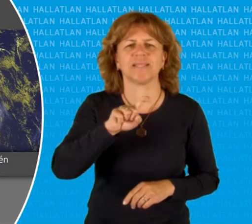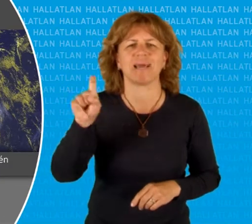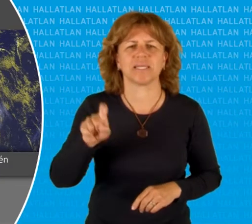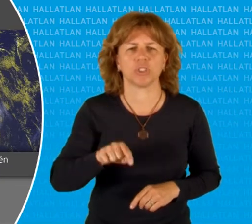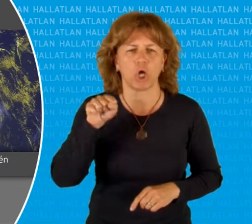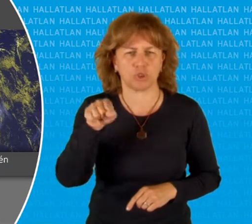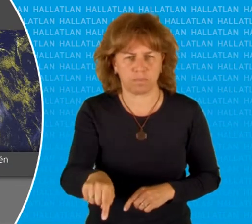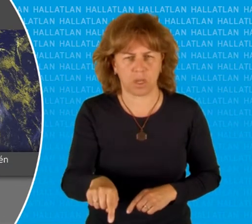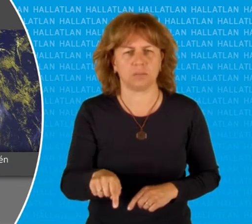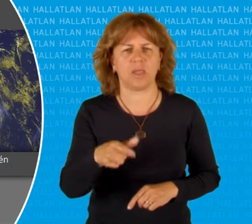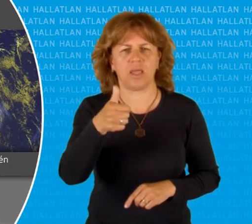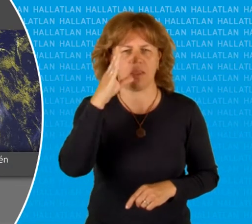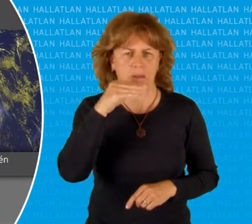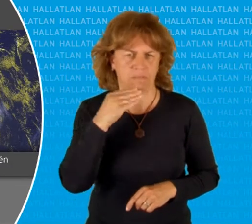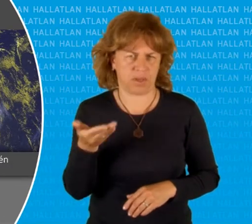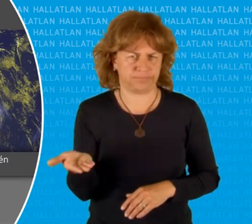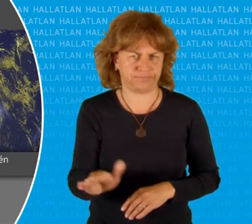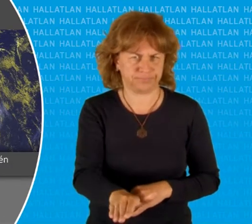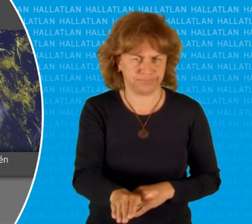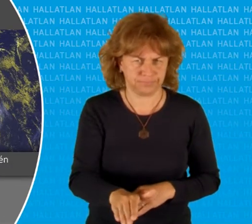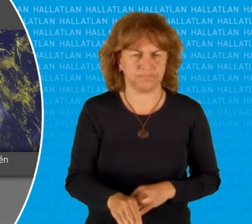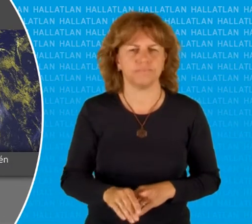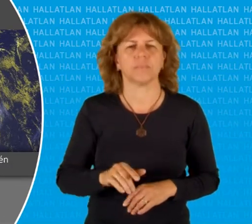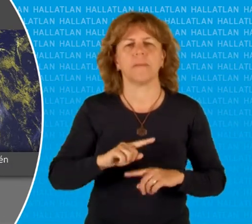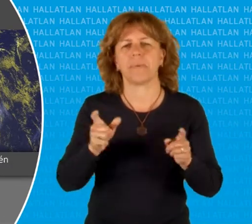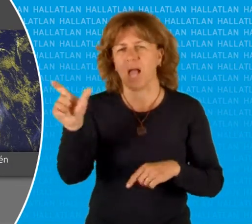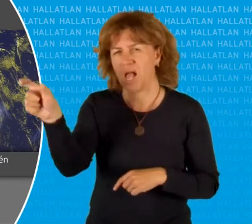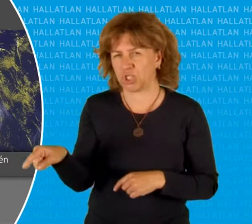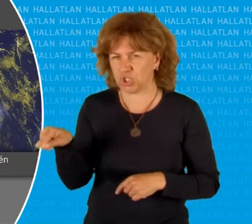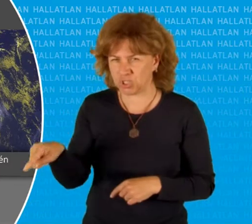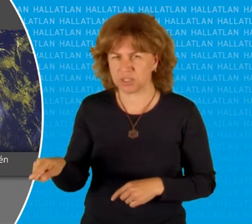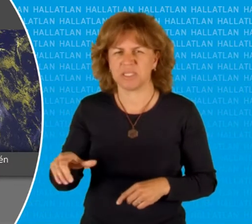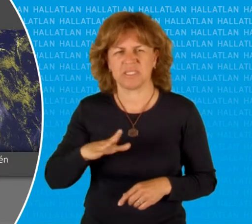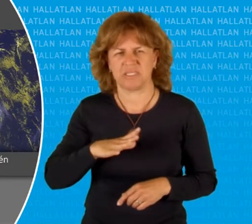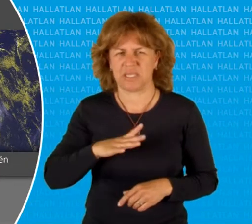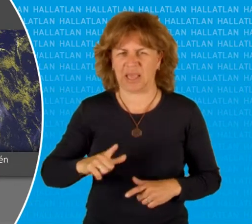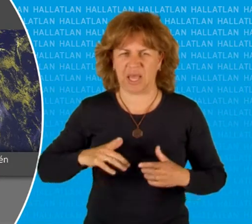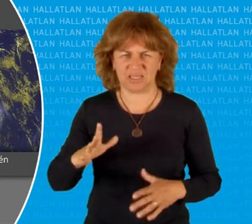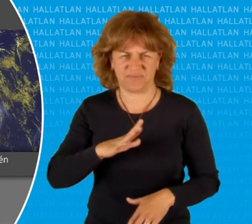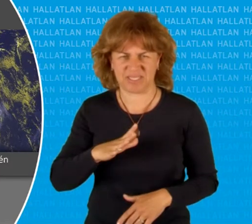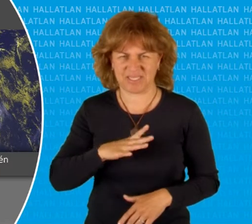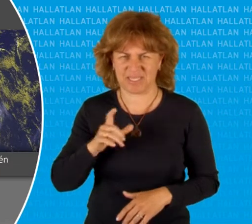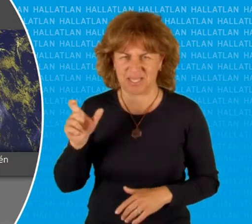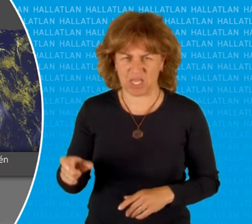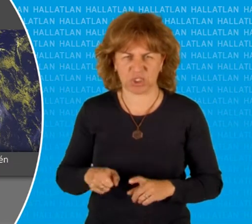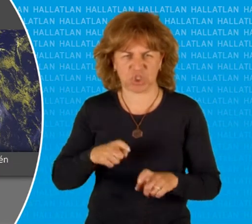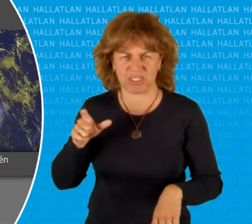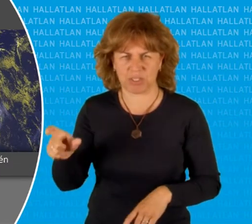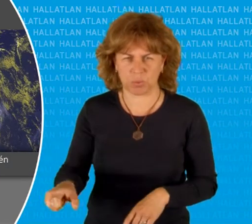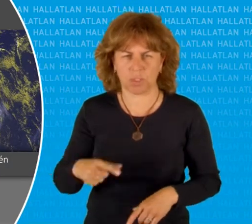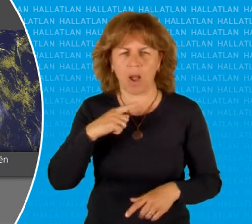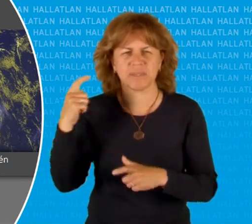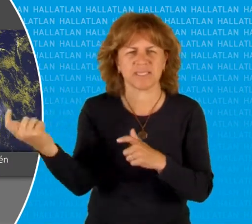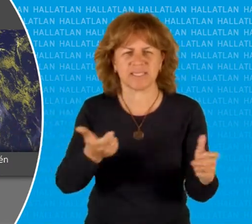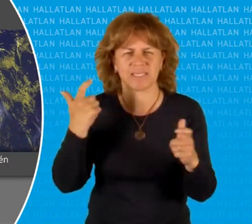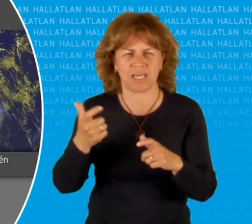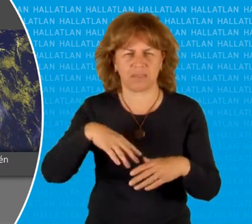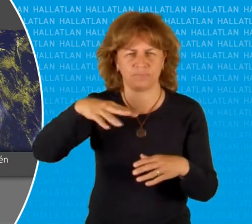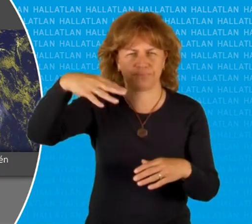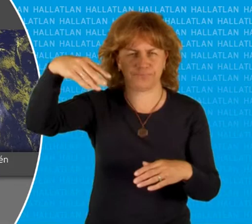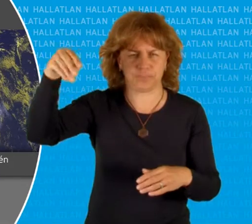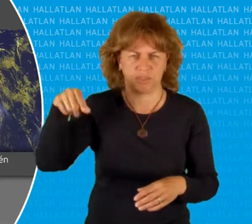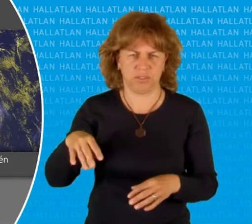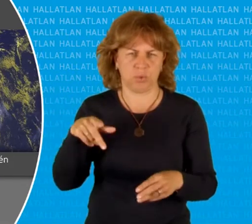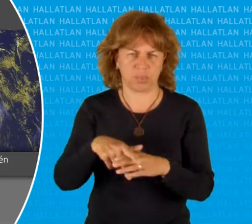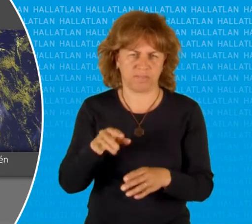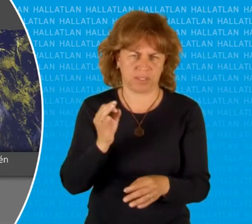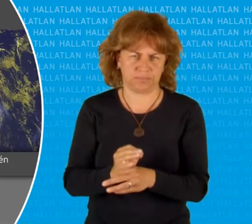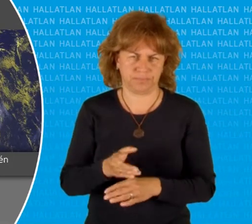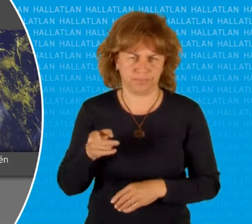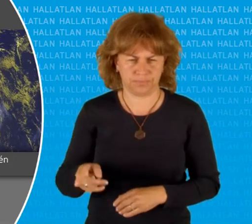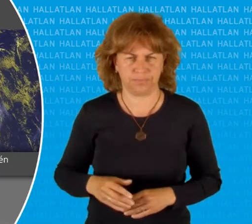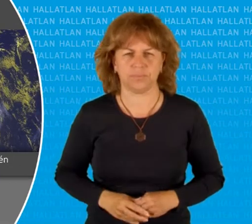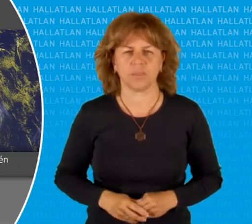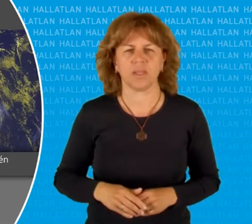Texasban egy ember meghalt, egy másik pedig életveszélyesen megsérült a forgószélben.